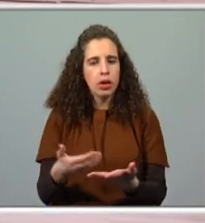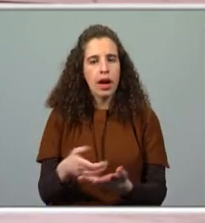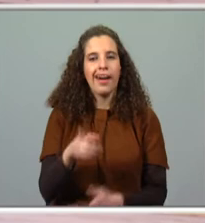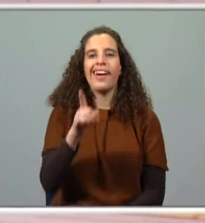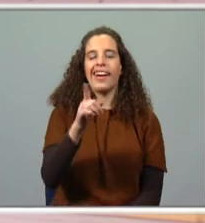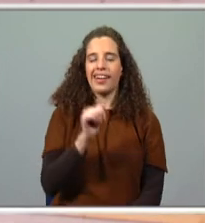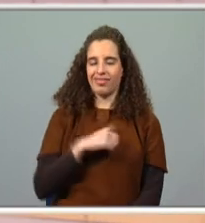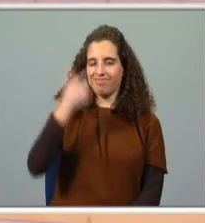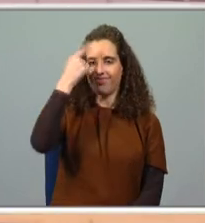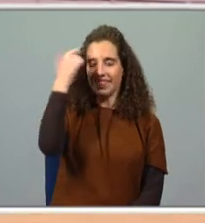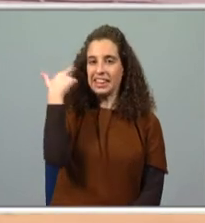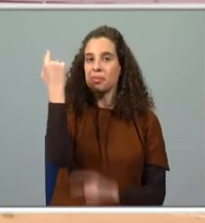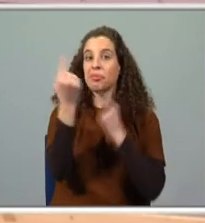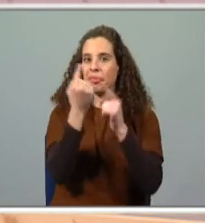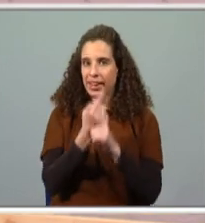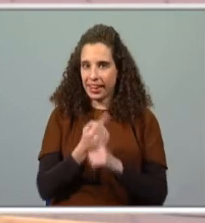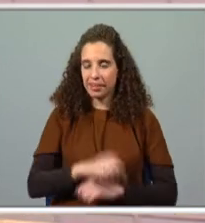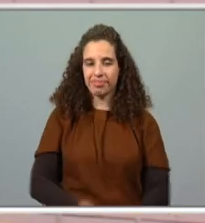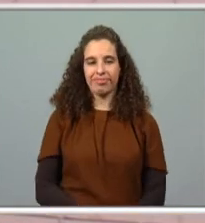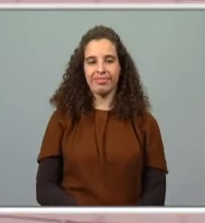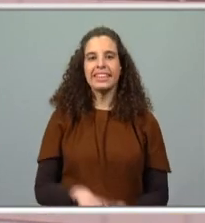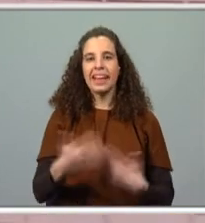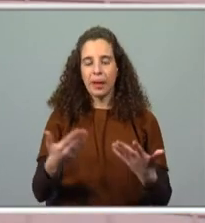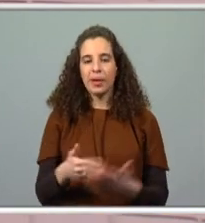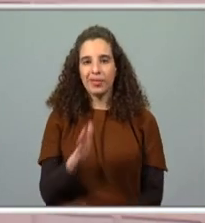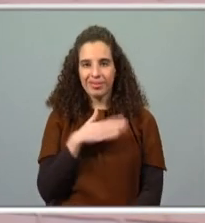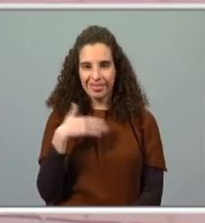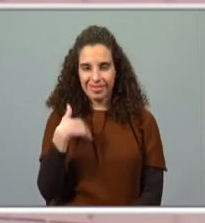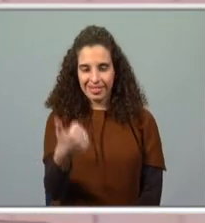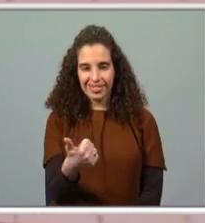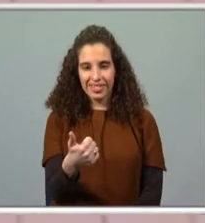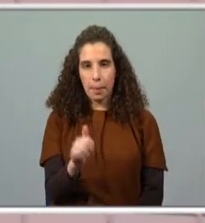esqueci-me de qualquer coisa não foi então como está bem 我忘了什麼都不是你好嗎